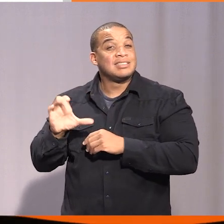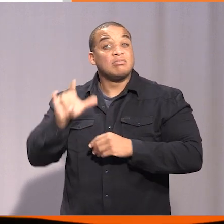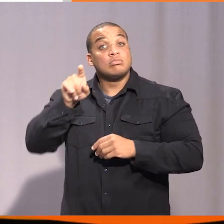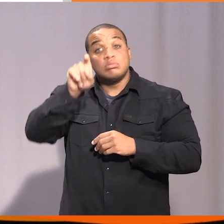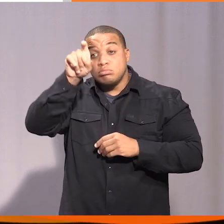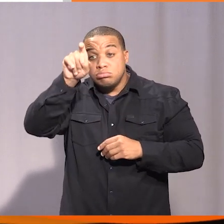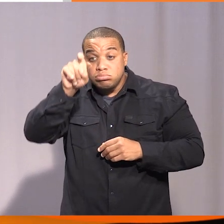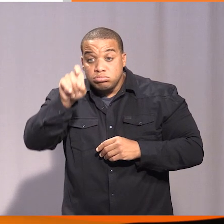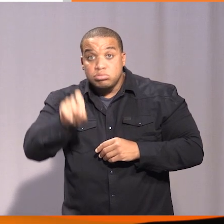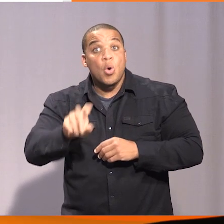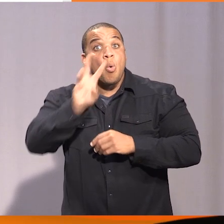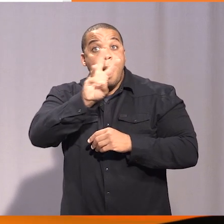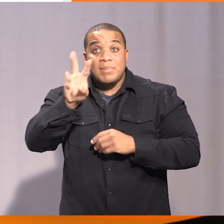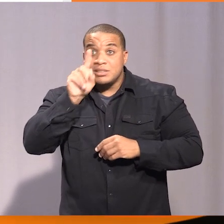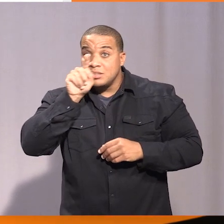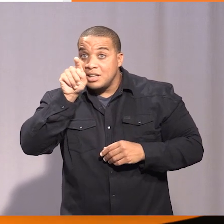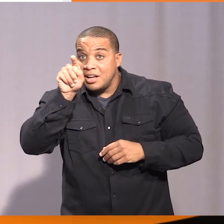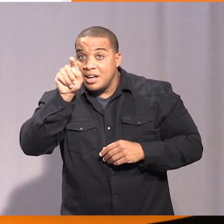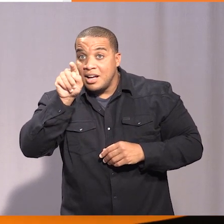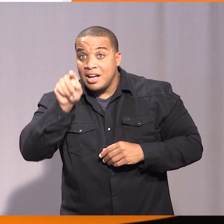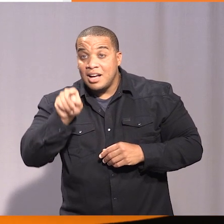enlace que también los dirige a la lista de talleres.